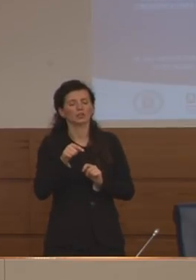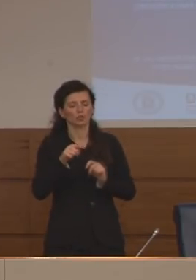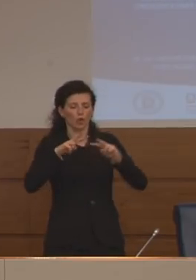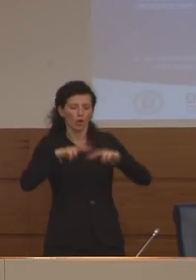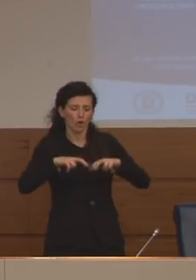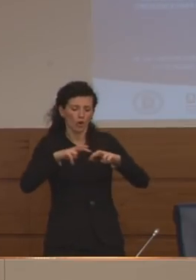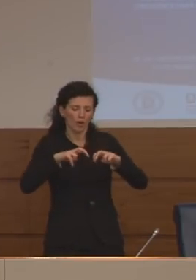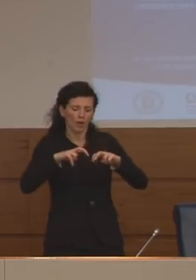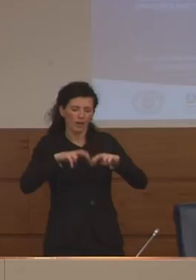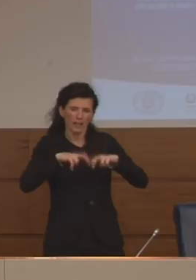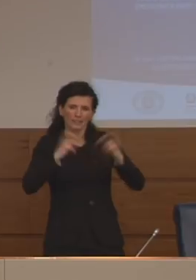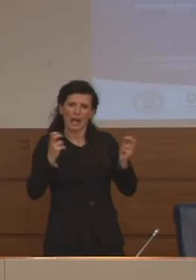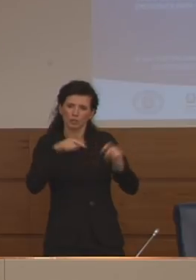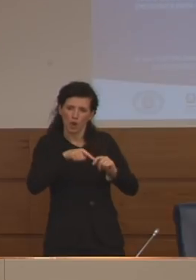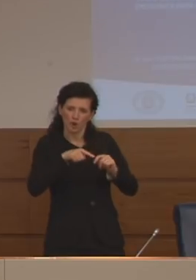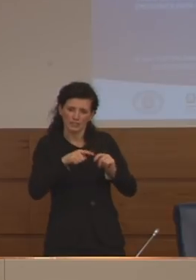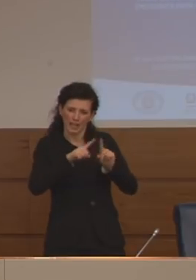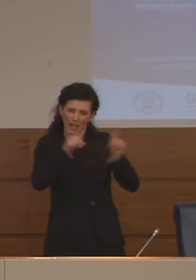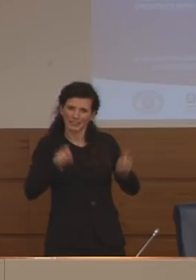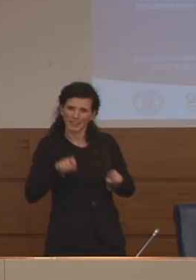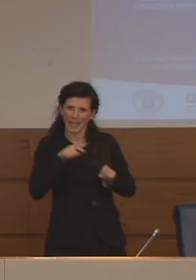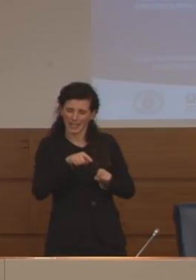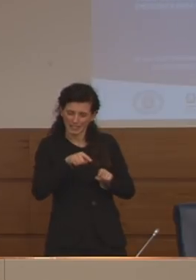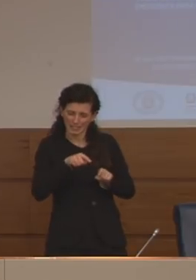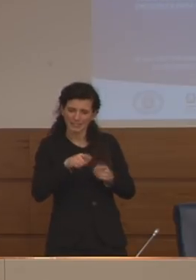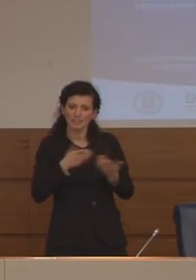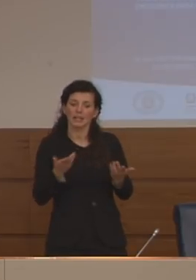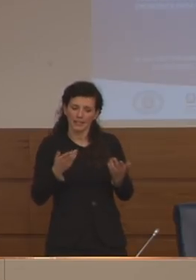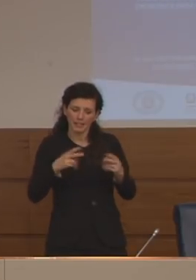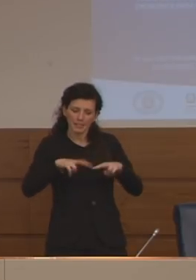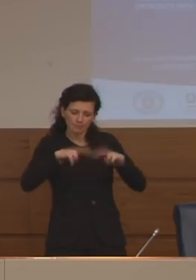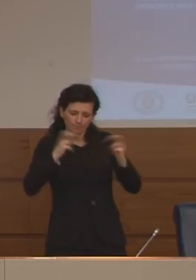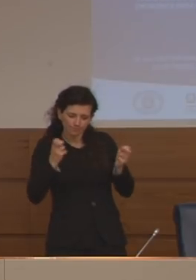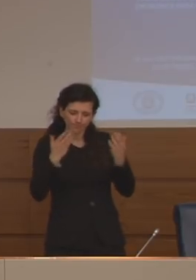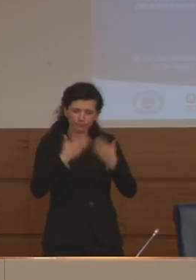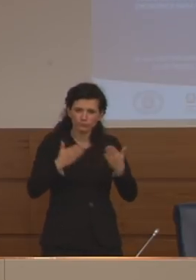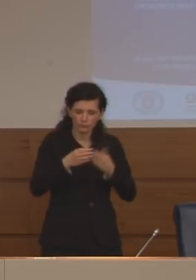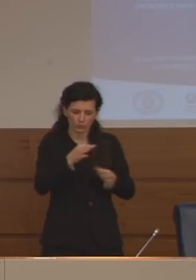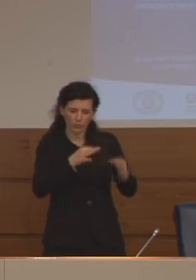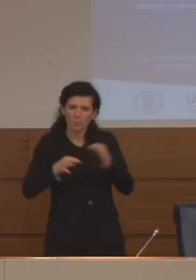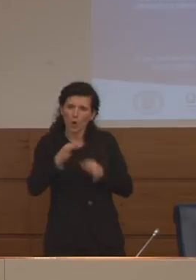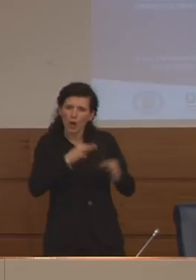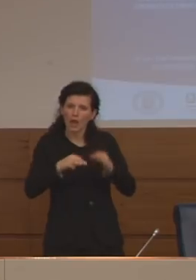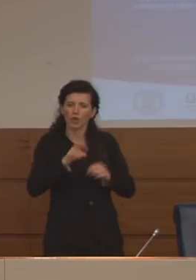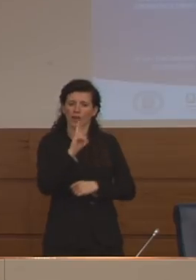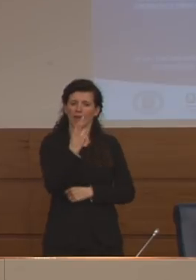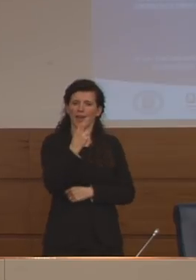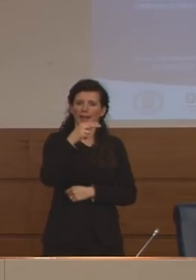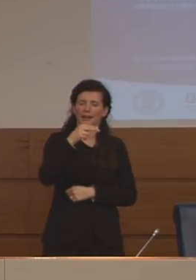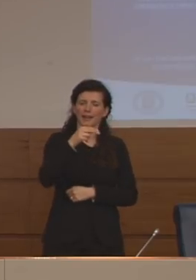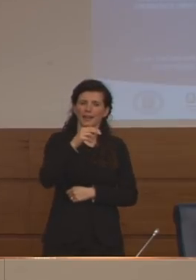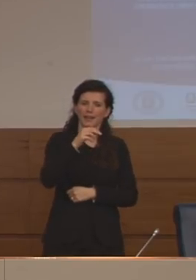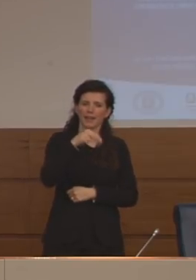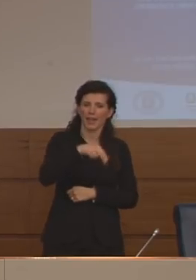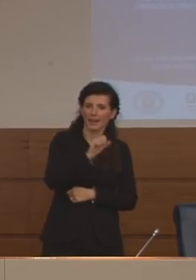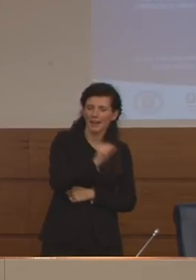sia per quanto riguarda la diagnostica molecolare, ovverosia la ricerca dell'RNA attraverso il tampone, sia per quanto riguarda gli